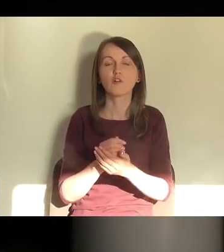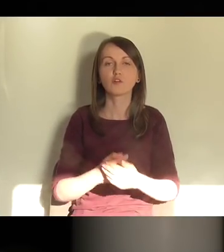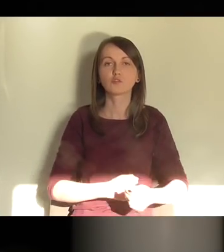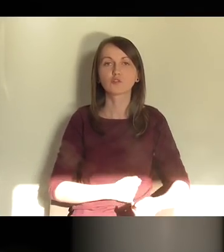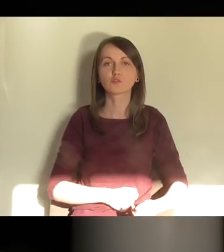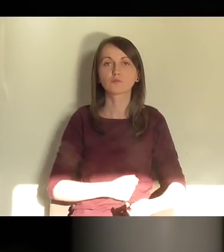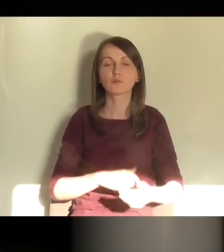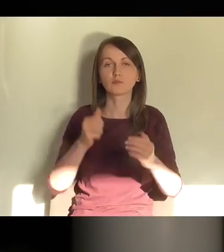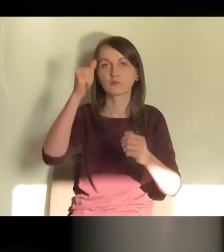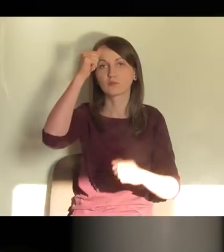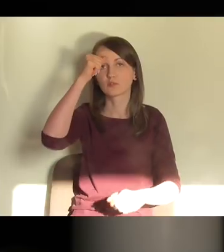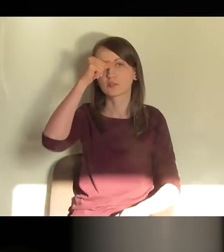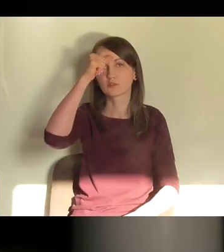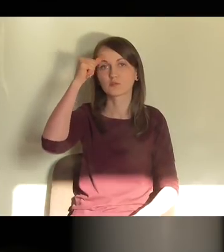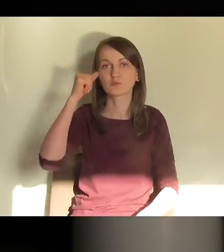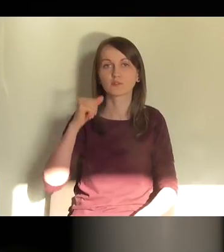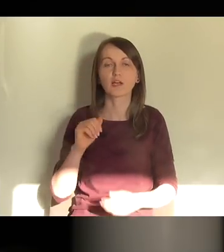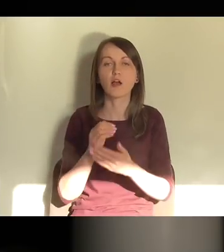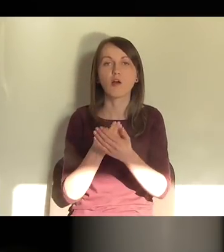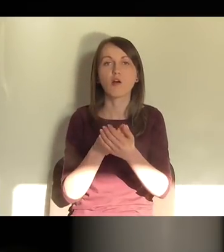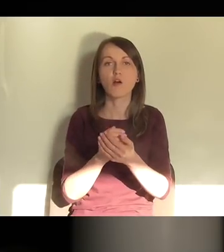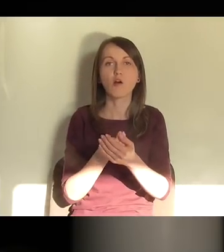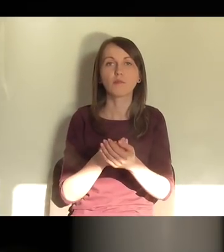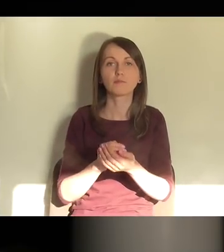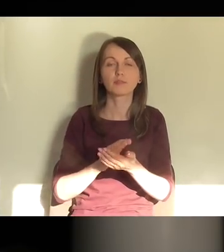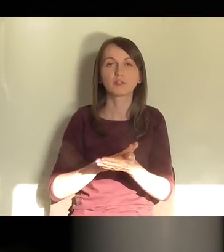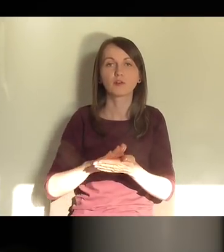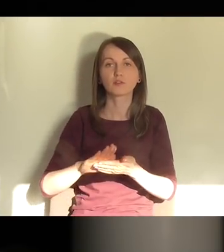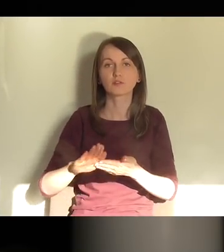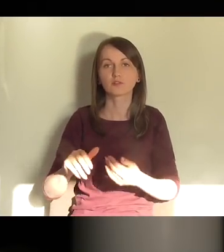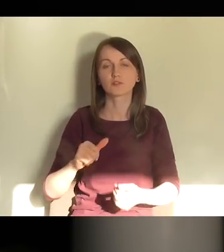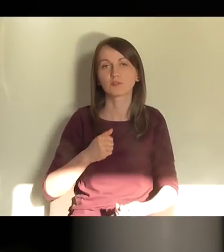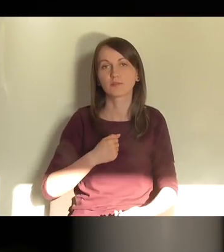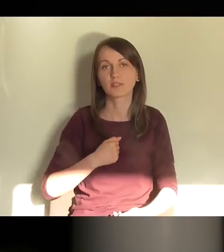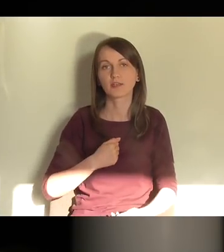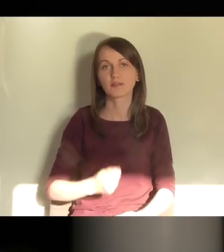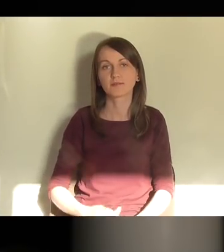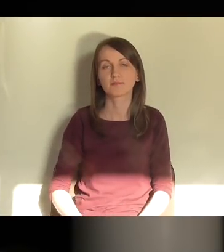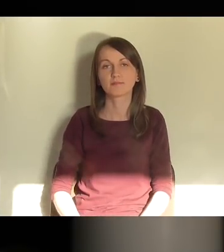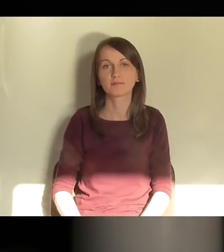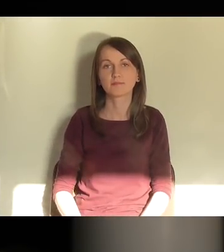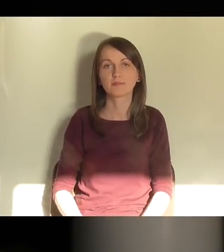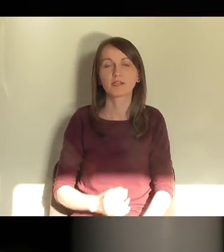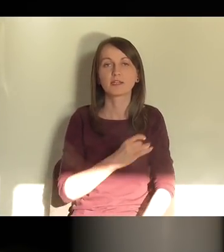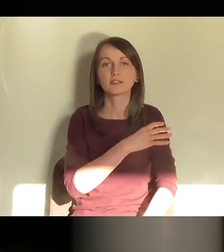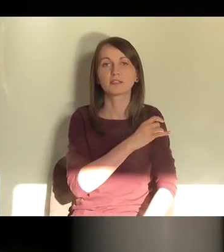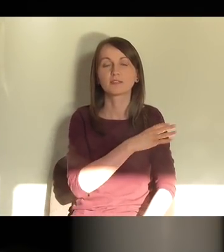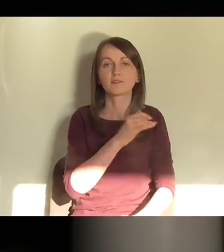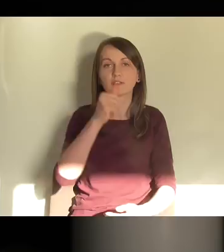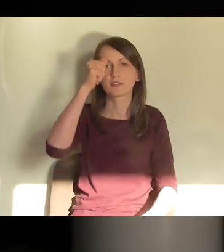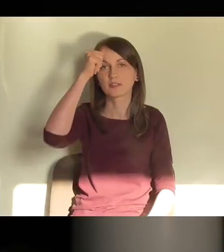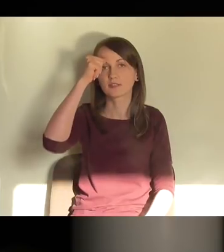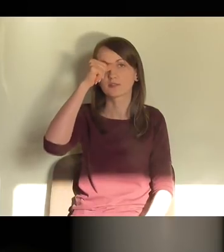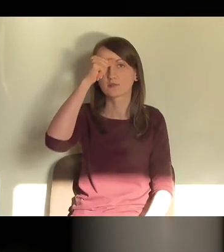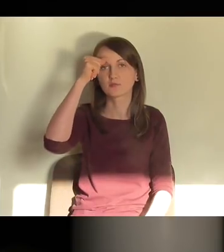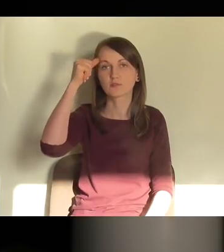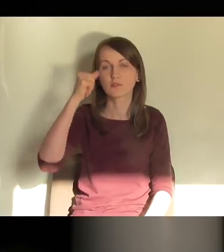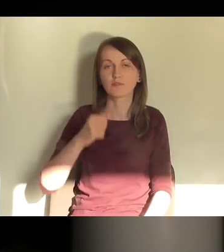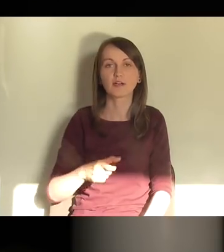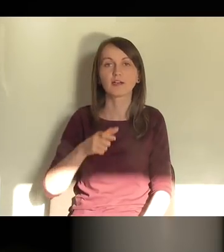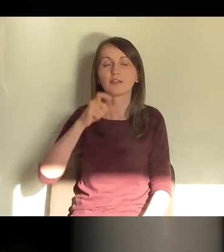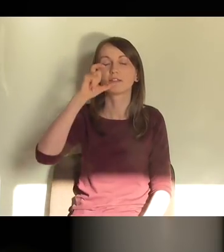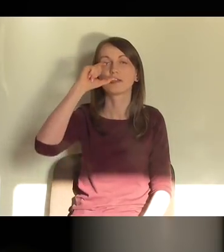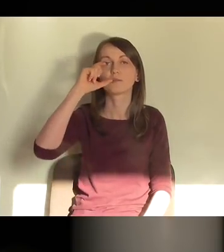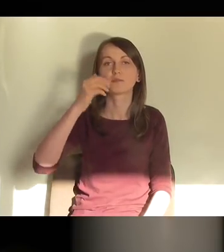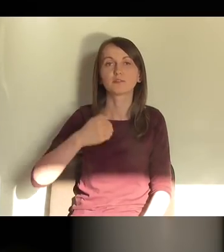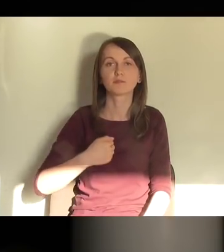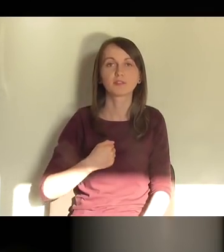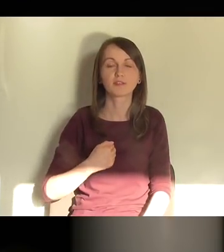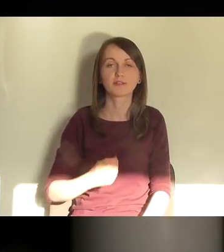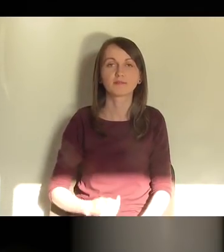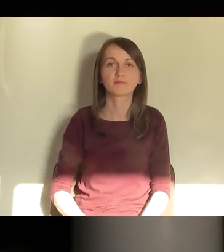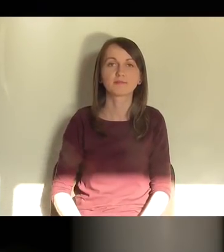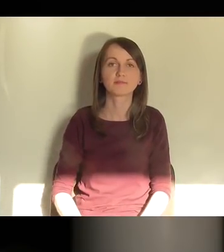Krwi Chrystusowa, upój mnie. Wodo z boku Chrystusowego, obmyj mnie.